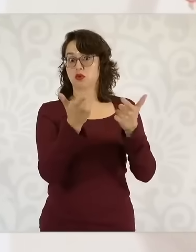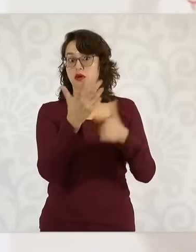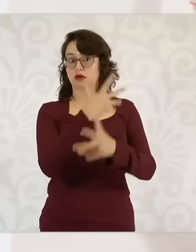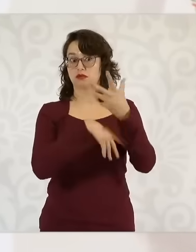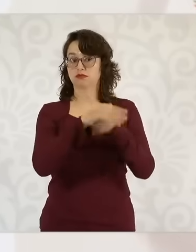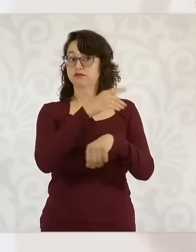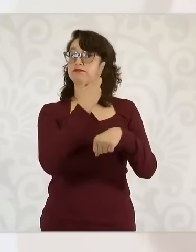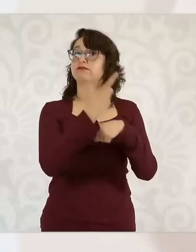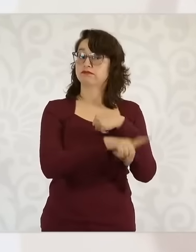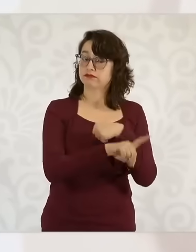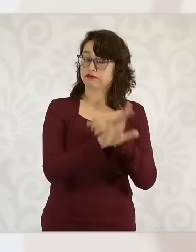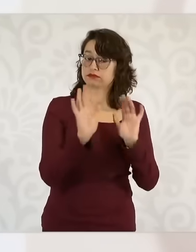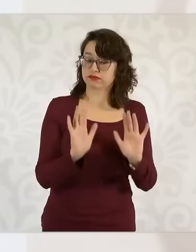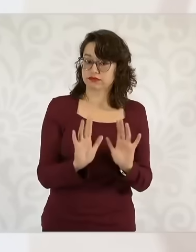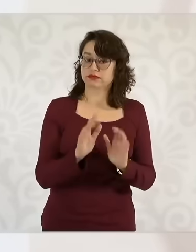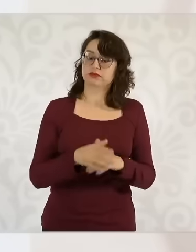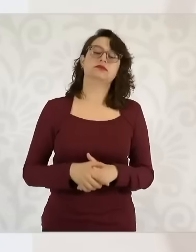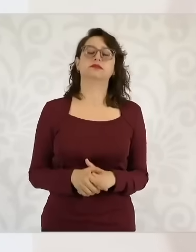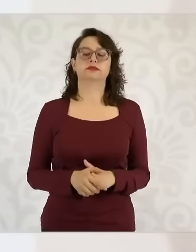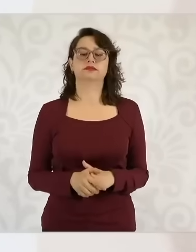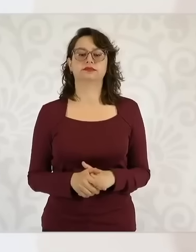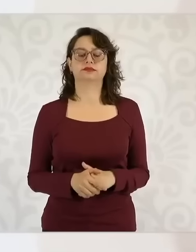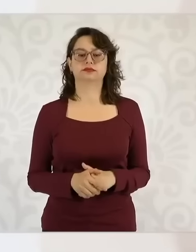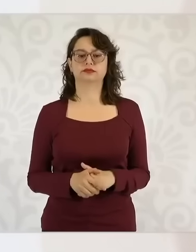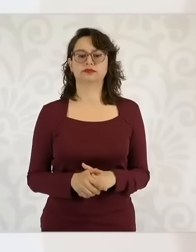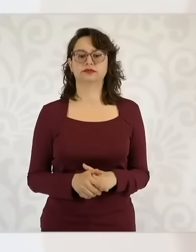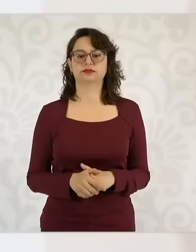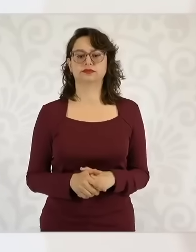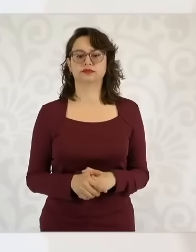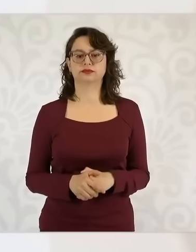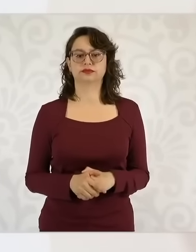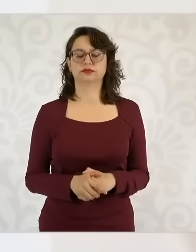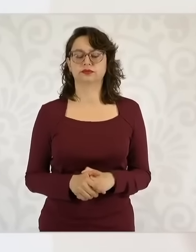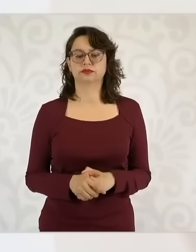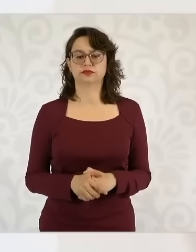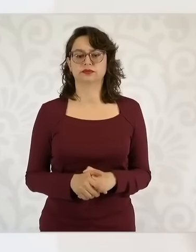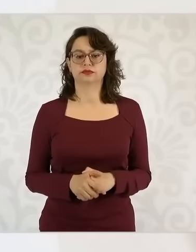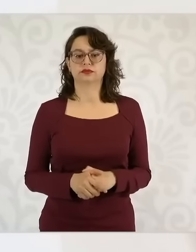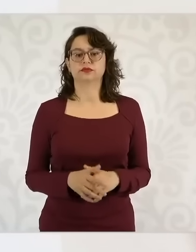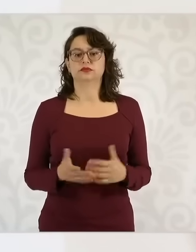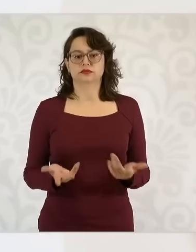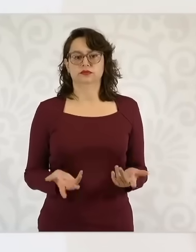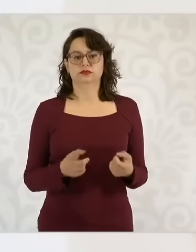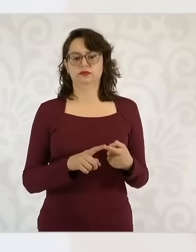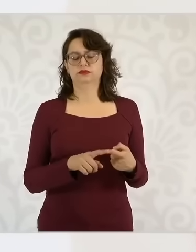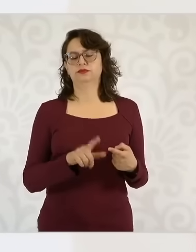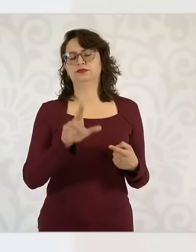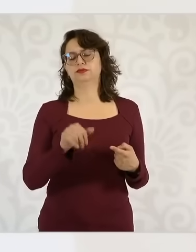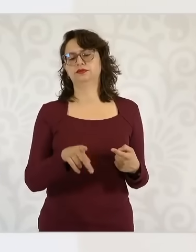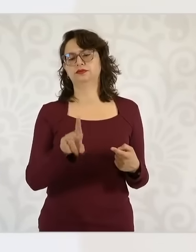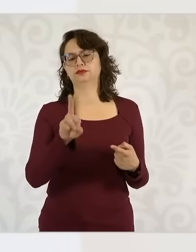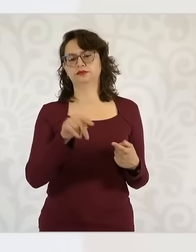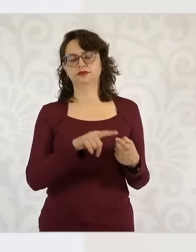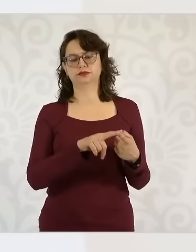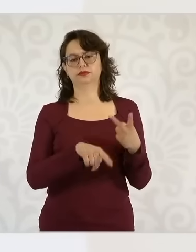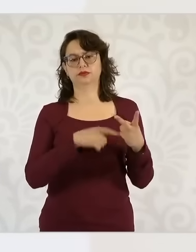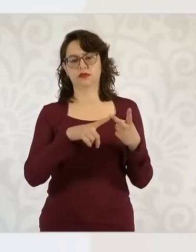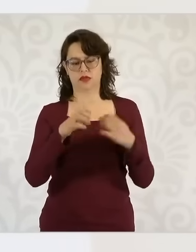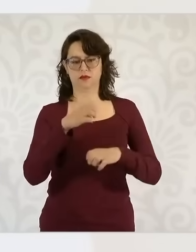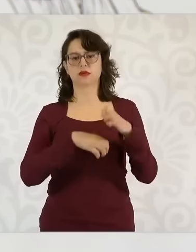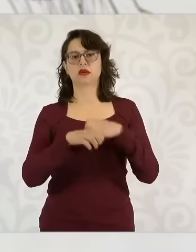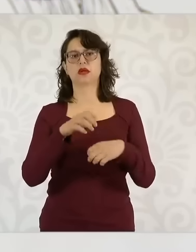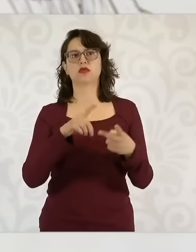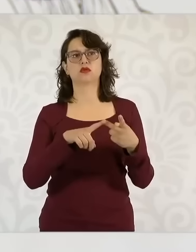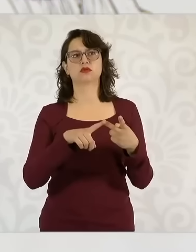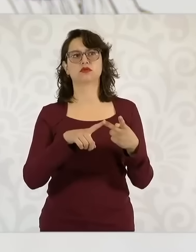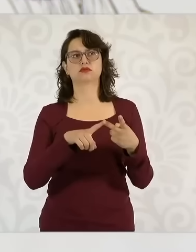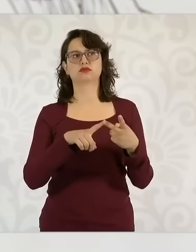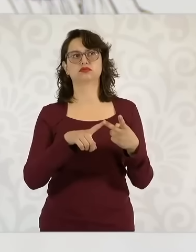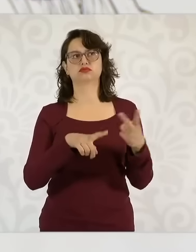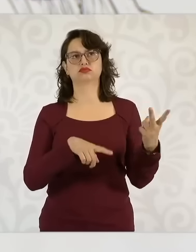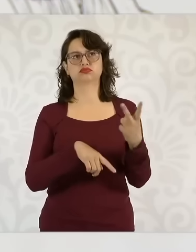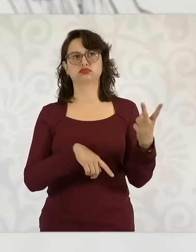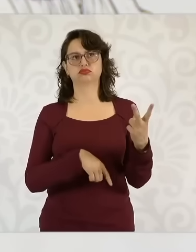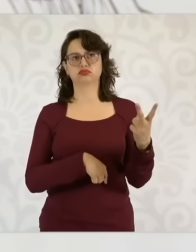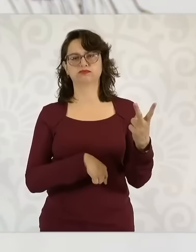y pues de parte de ellos estuvo Cris Landov y el embajador pues que ellos eh iban a buscar